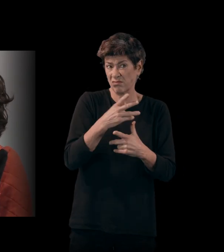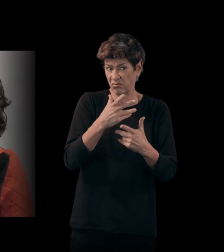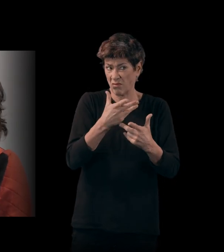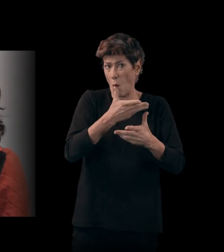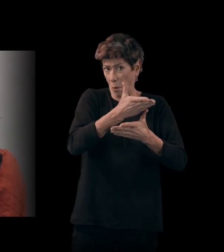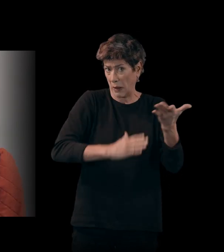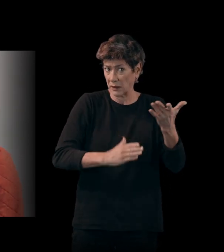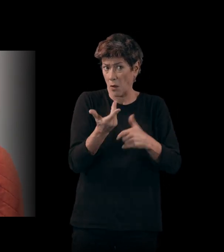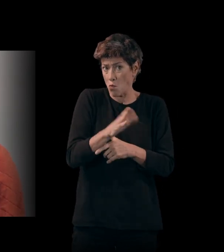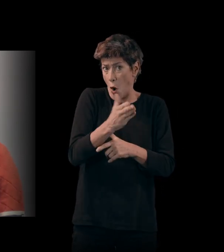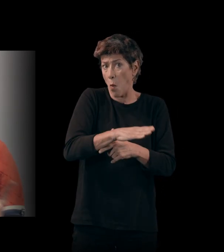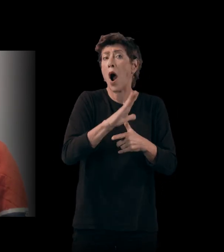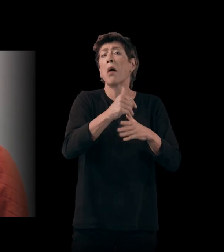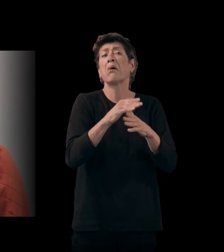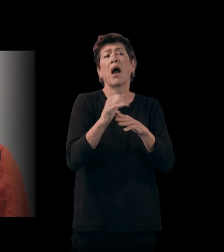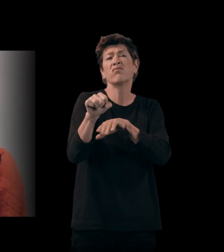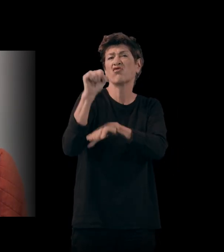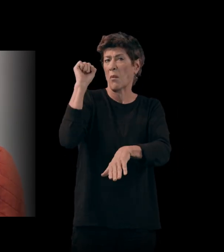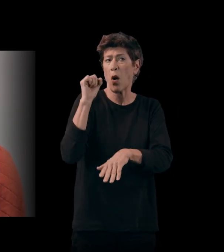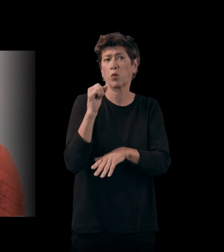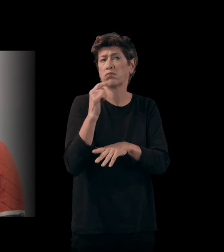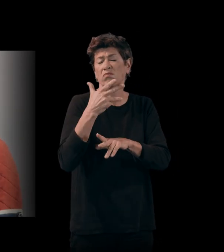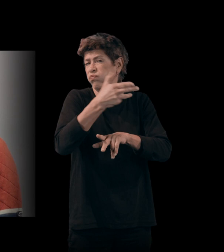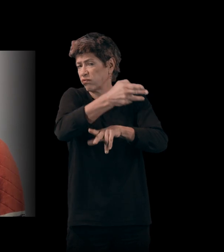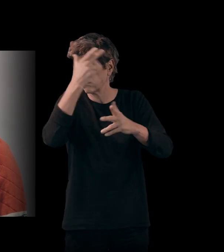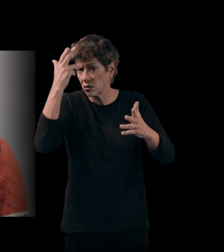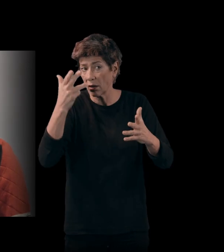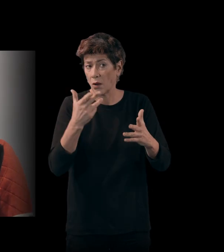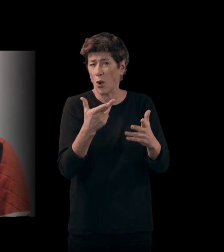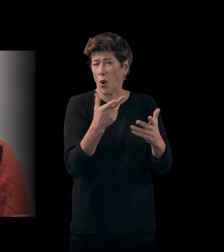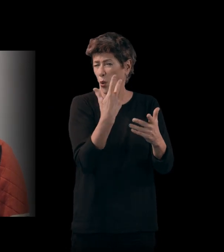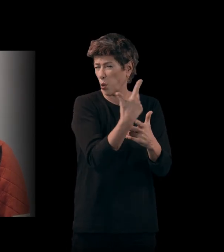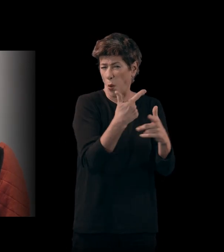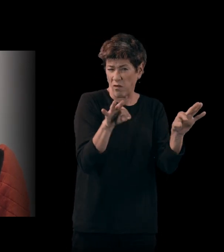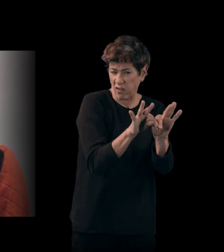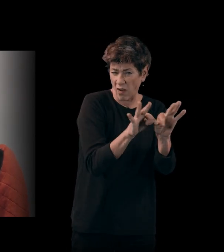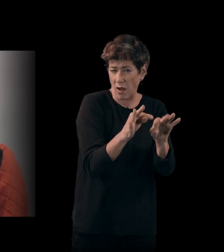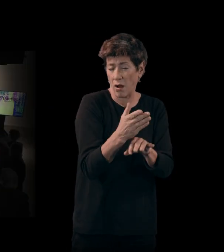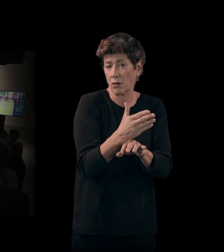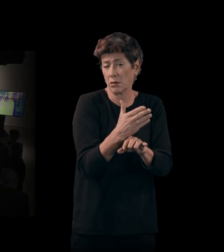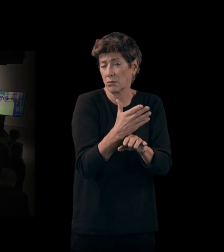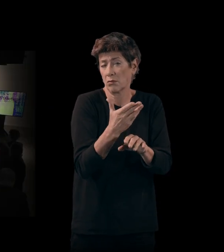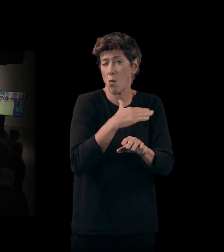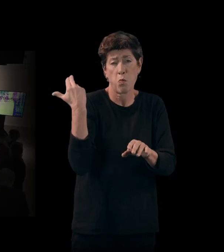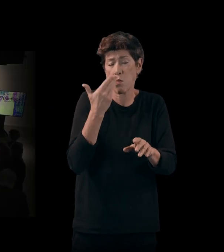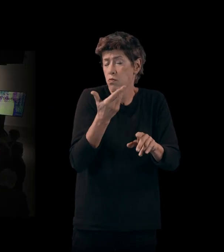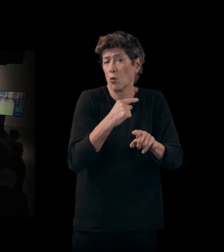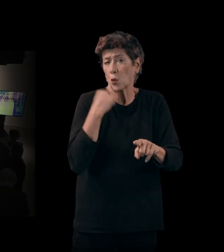Avant que Tjibaou soit assassiné, il a perdu deux frères. Mais ça, cette histoire-là, on l'a touchée du doigt en fait,